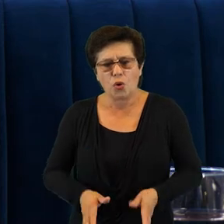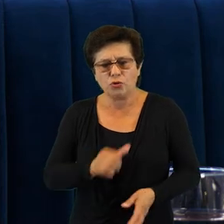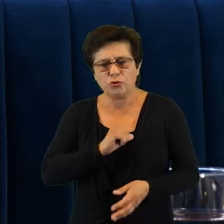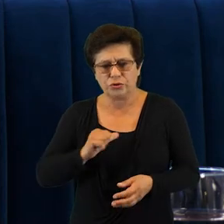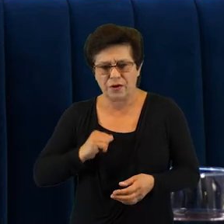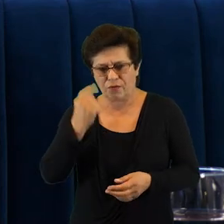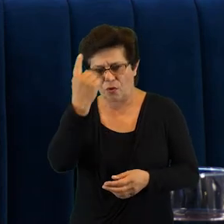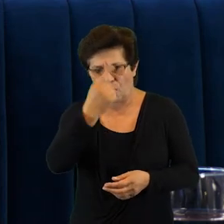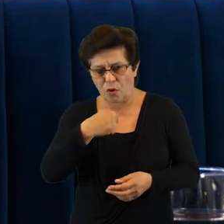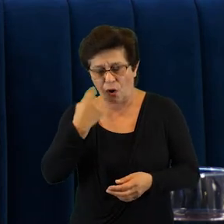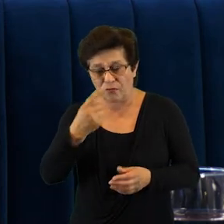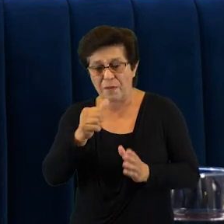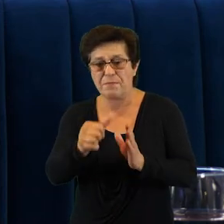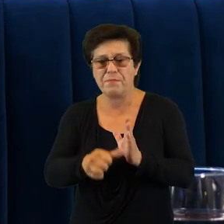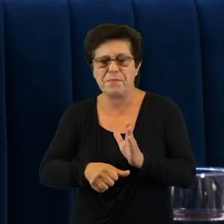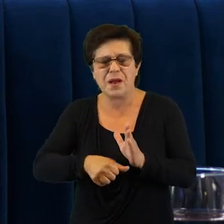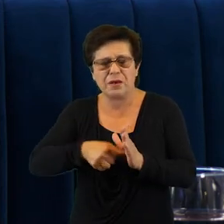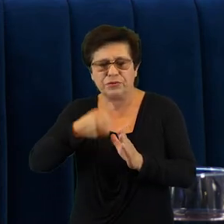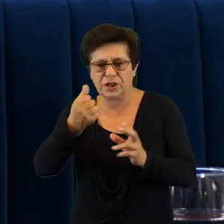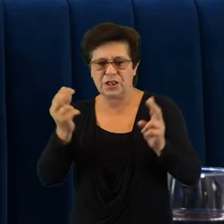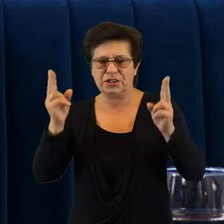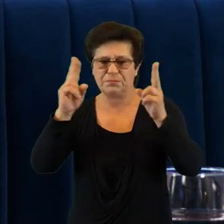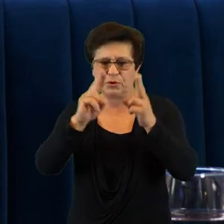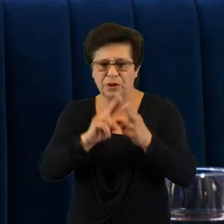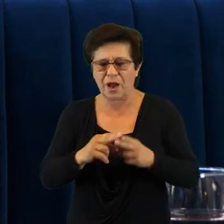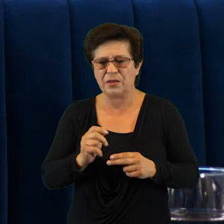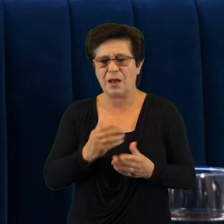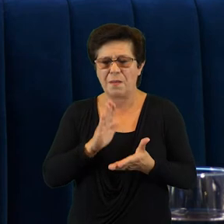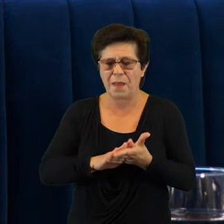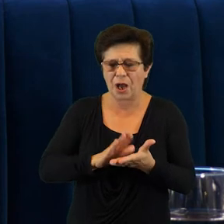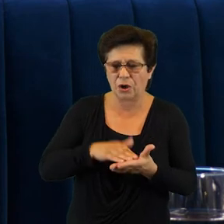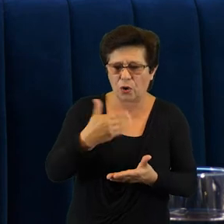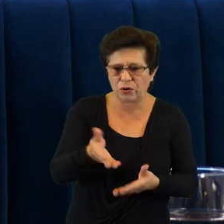I po raz pierwszy mogli odbywać swoje spotkanie, wręczać nagrody w Polsce.